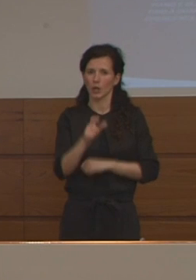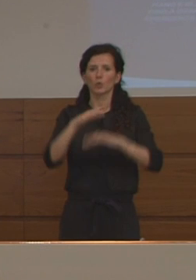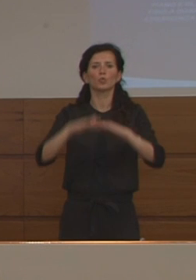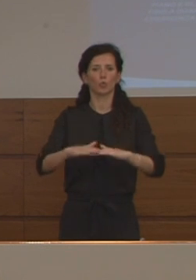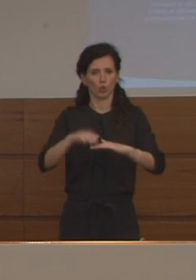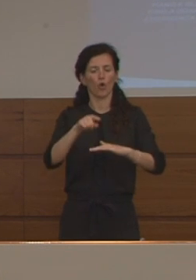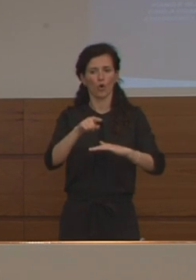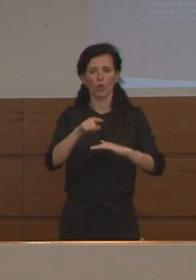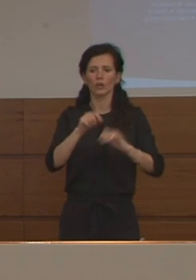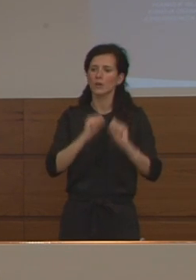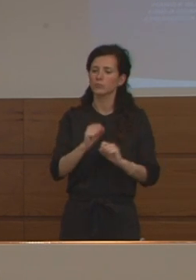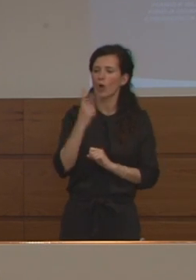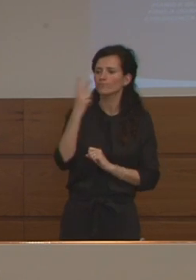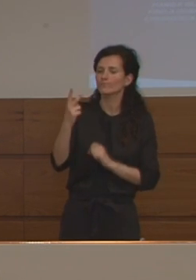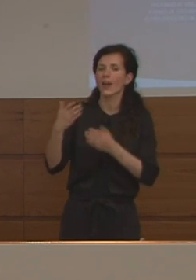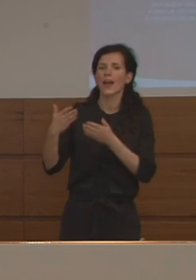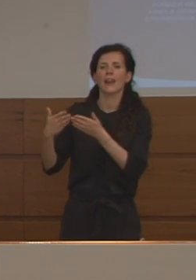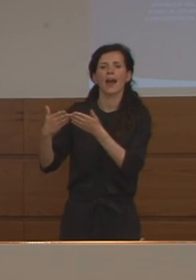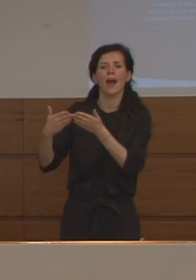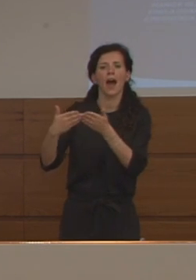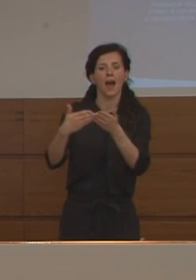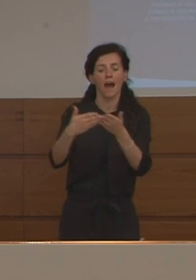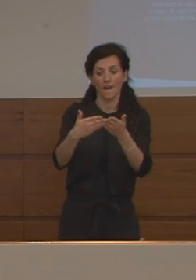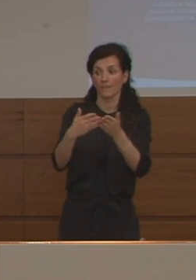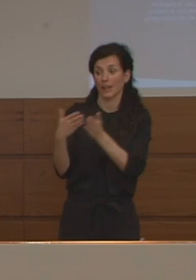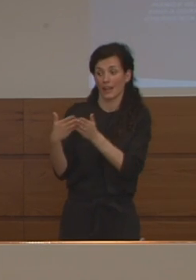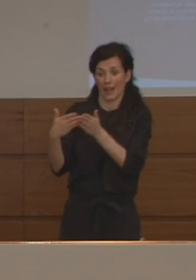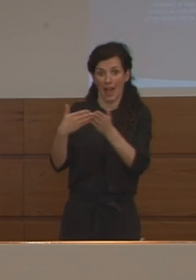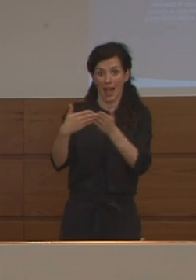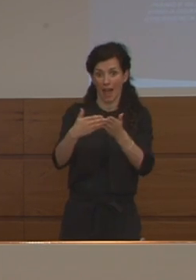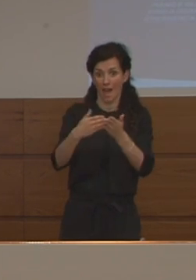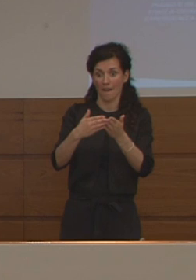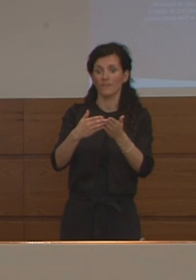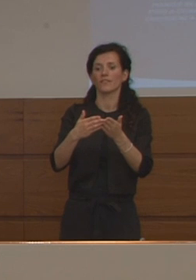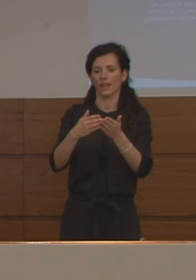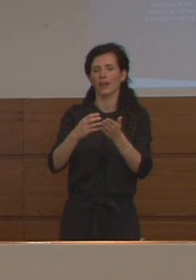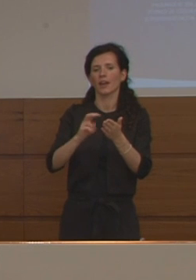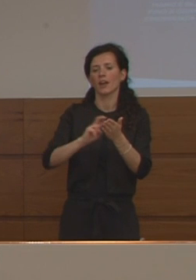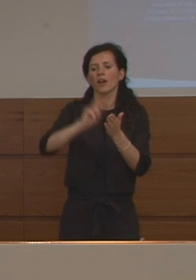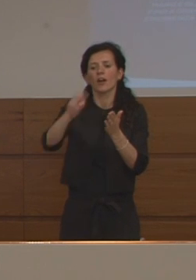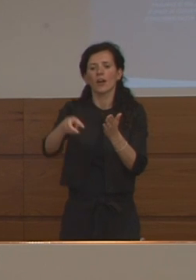trovare una nave per consentire per chi è in mare di fare la sorveglianza